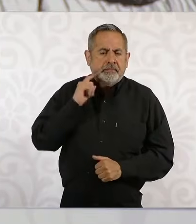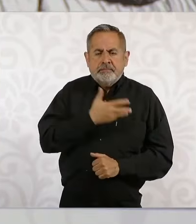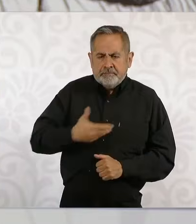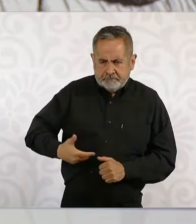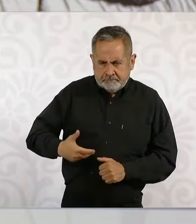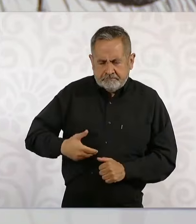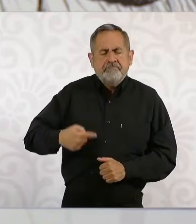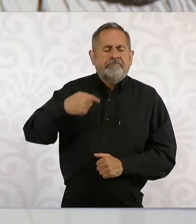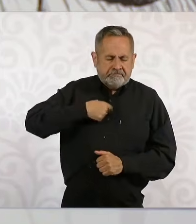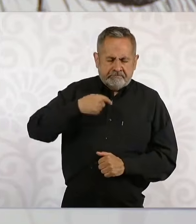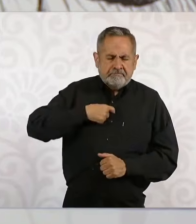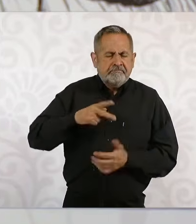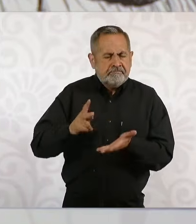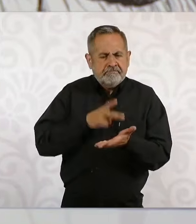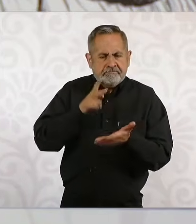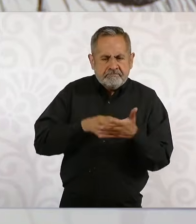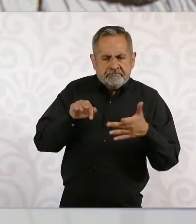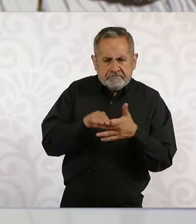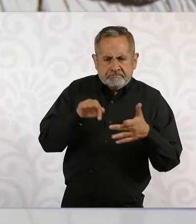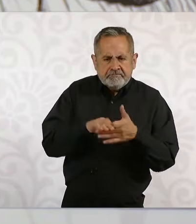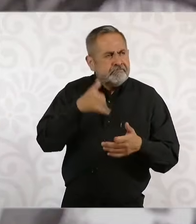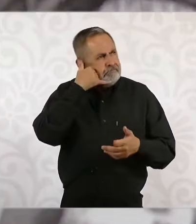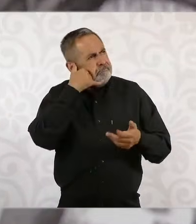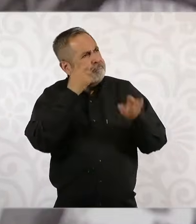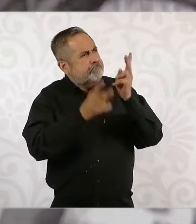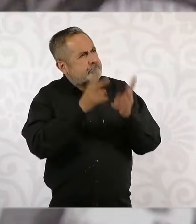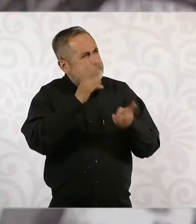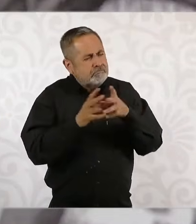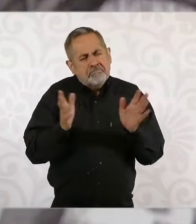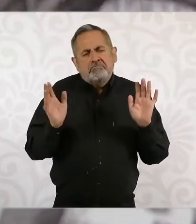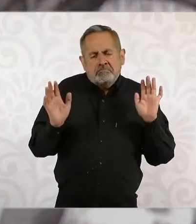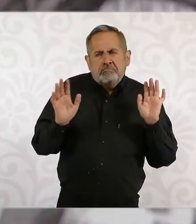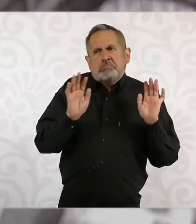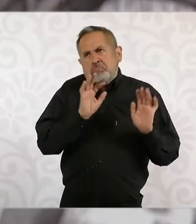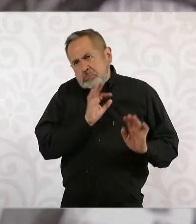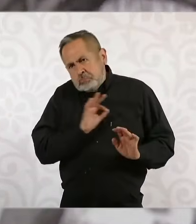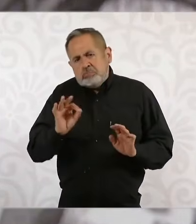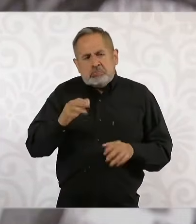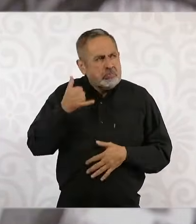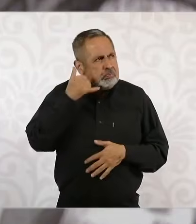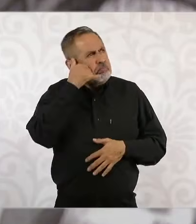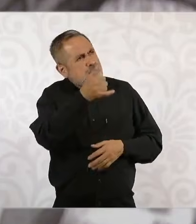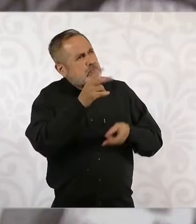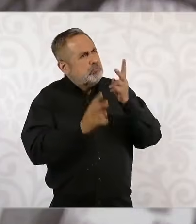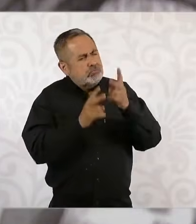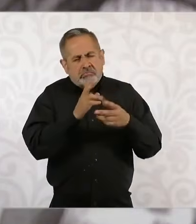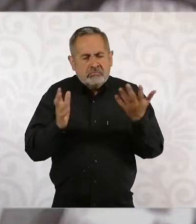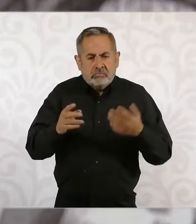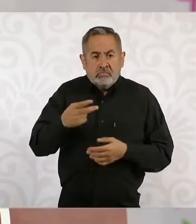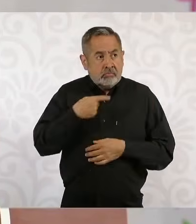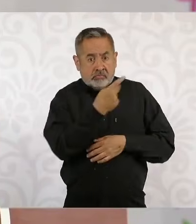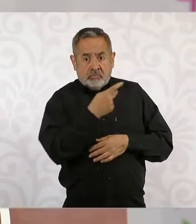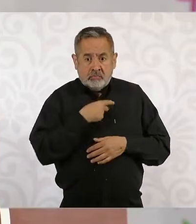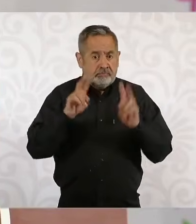seguido con el presidente Trump y podemos hablar pronto. Eh, tenemos muchos temas en común,